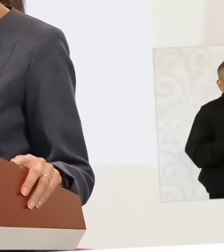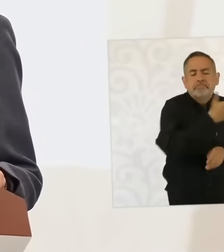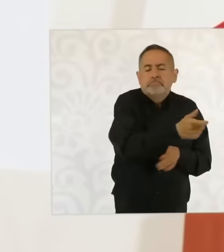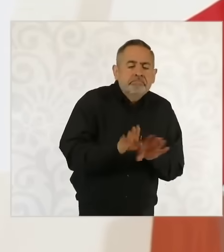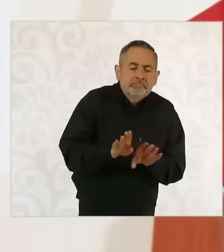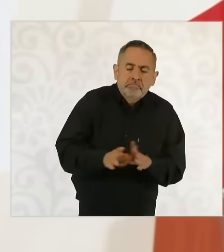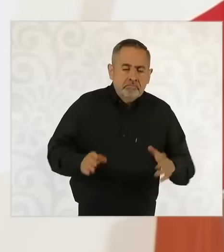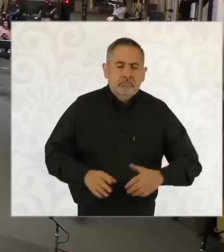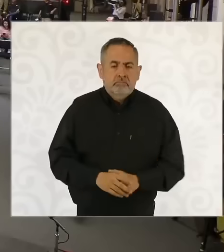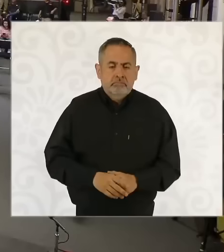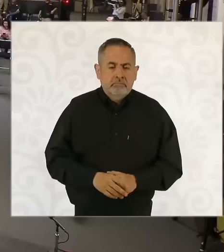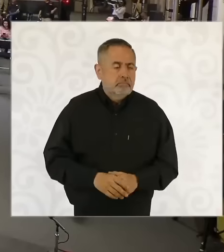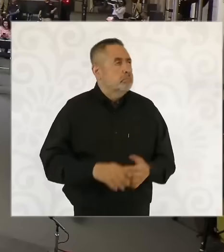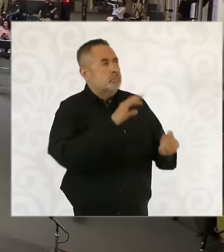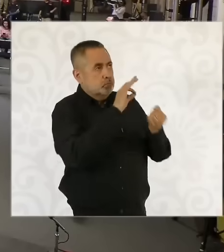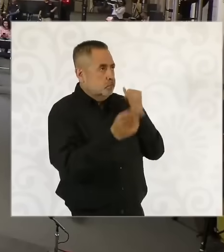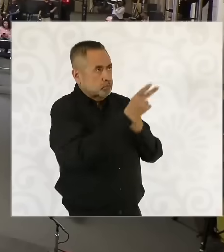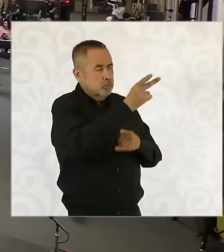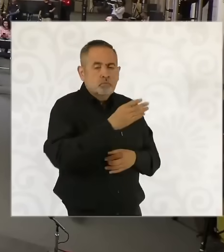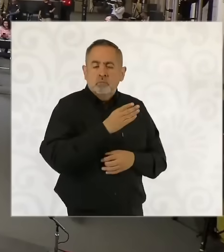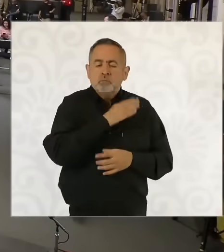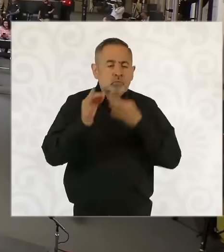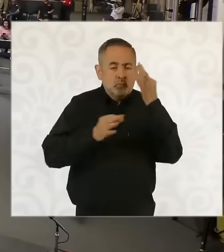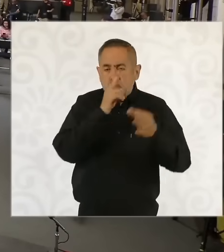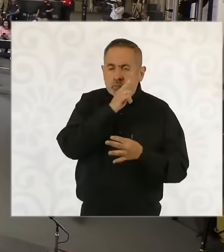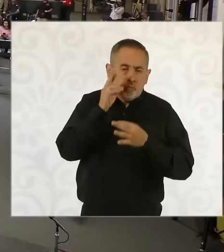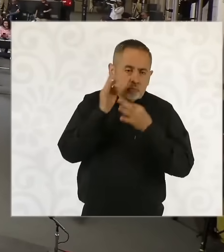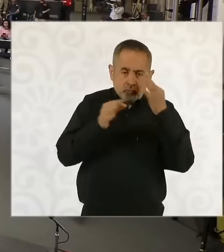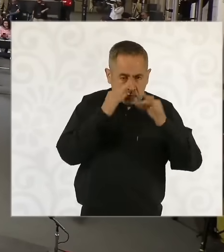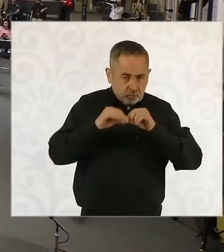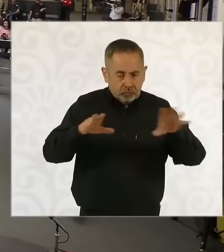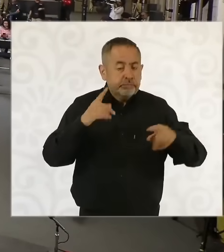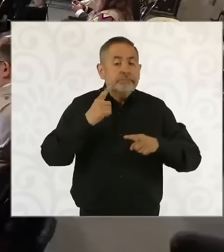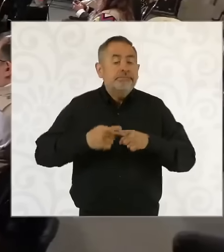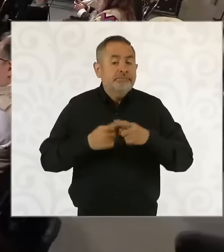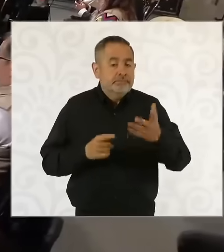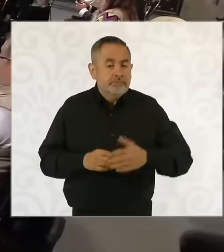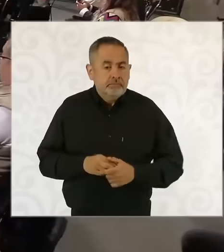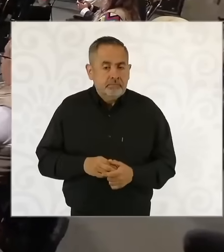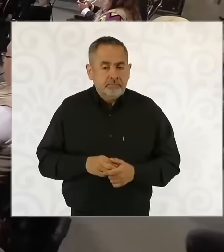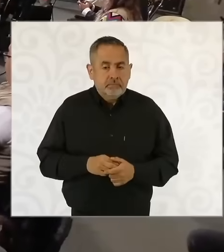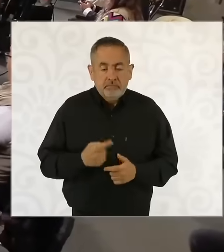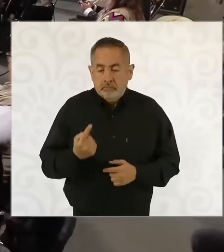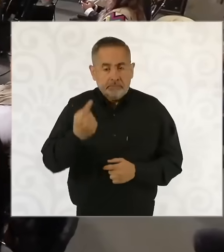sí presidente por último una buena noticia eh en el sexenio del presidente Andrés Manuel López